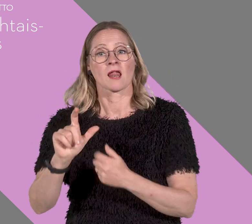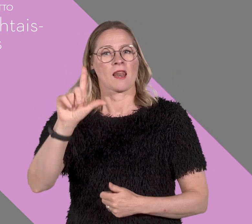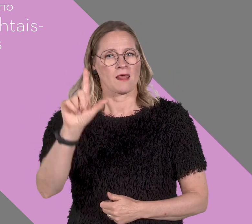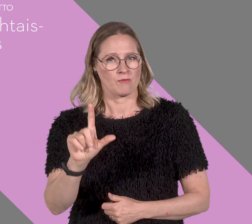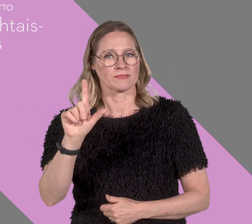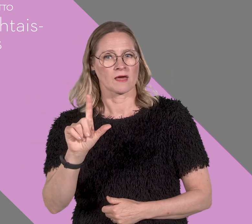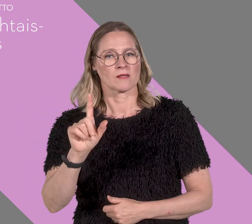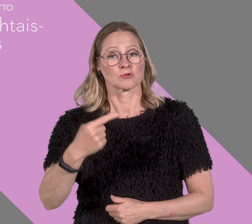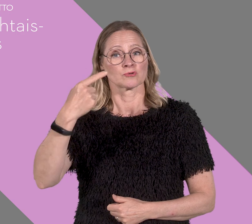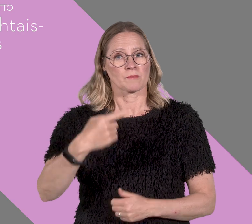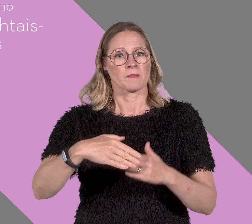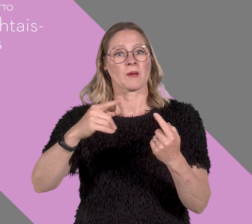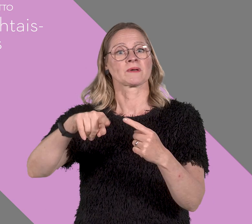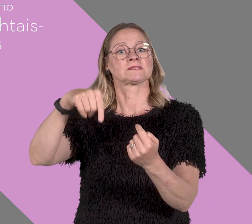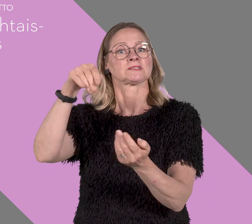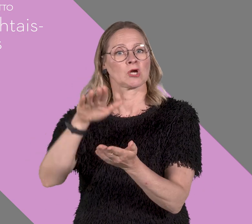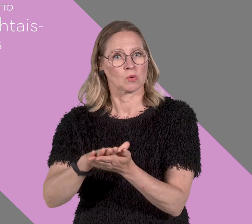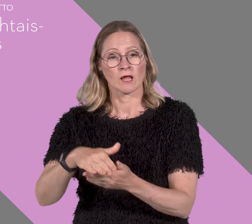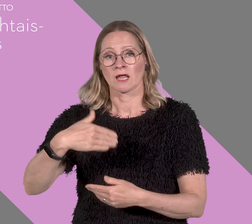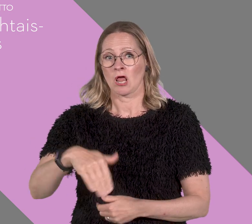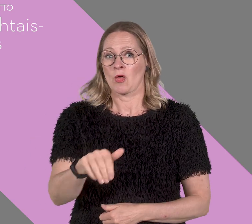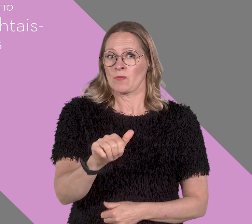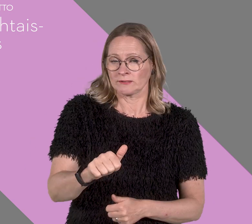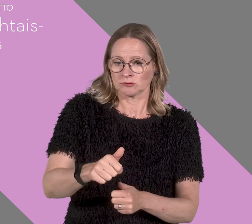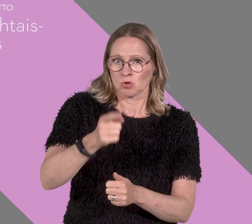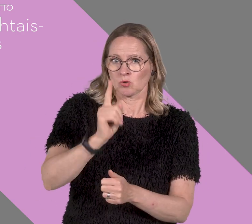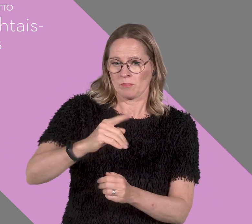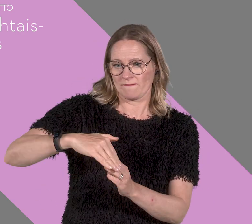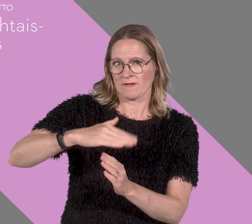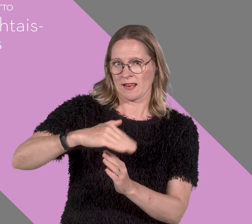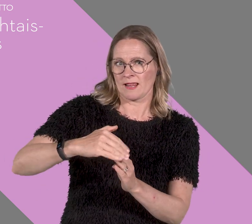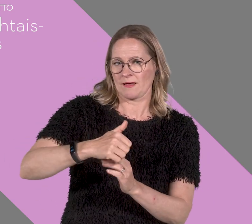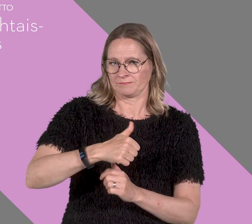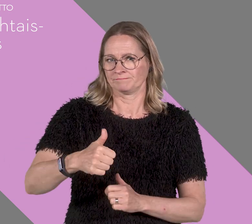Valtakirjojen tarkastus tapahtuu kokouspaikalla - lauantaina 10.6. kello 9.00−10.00.